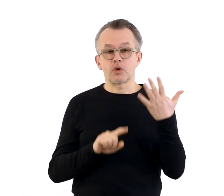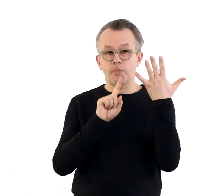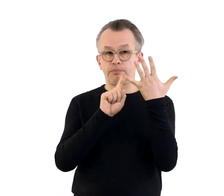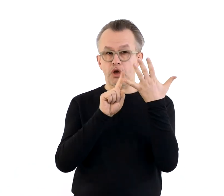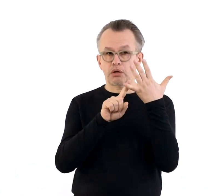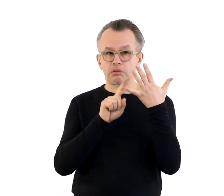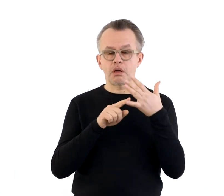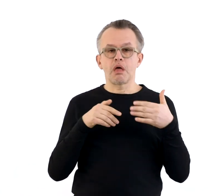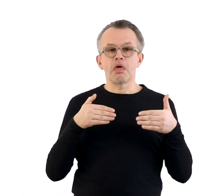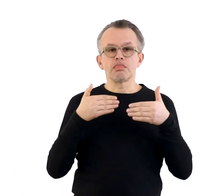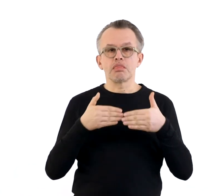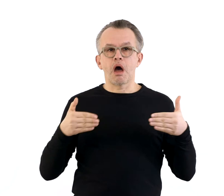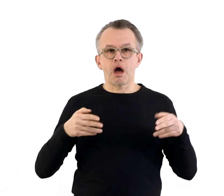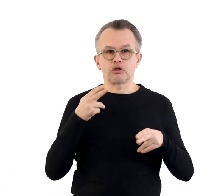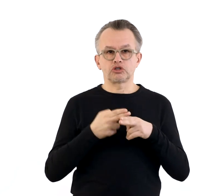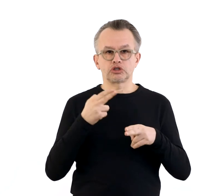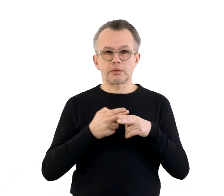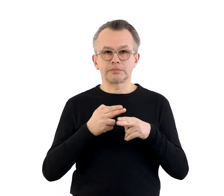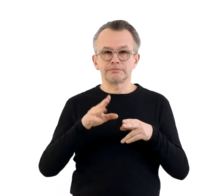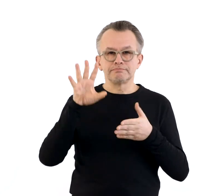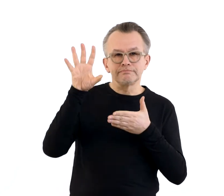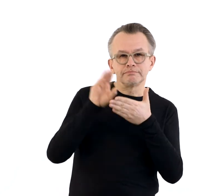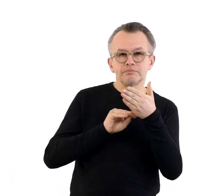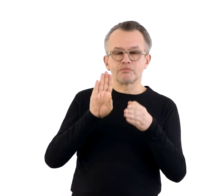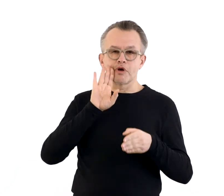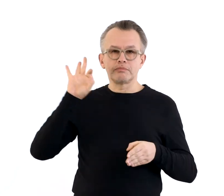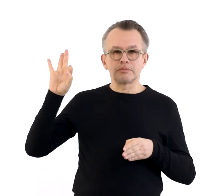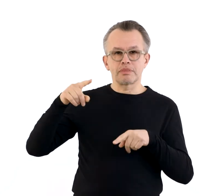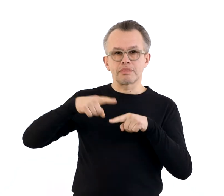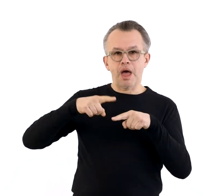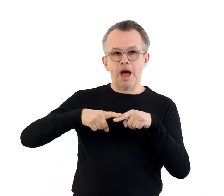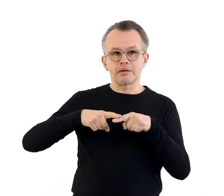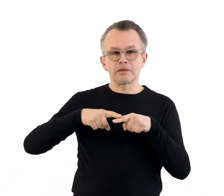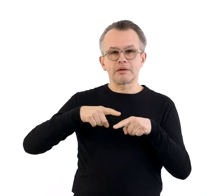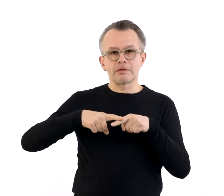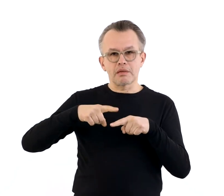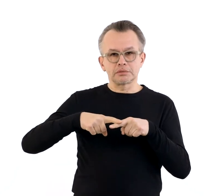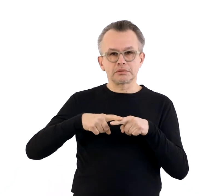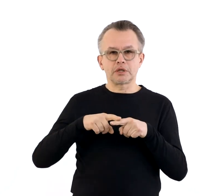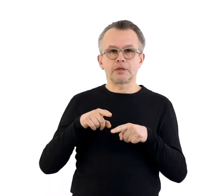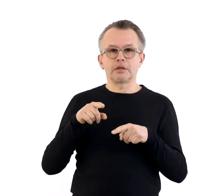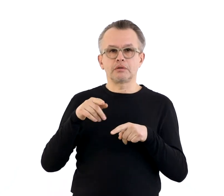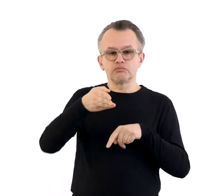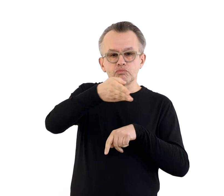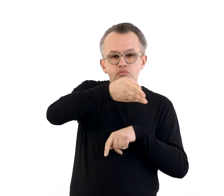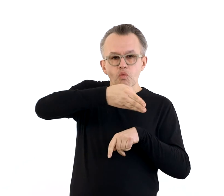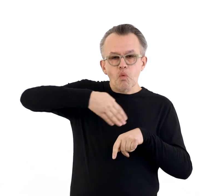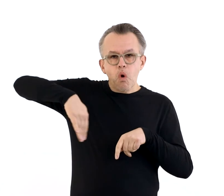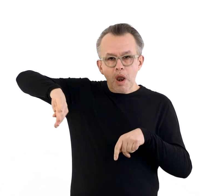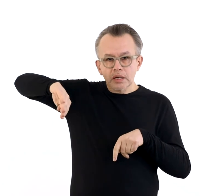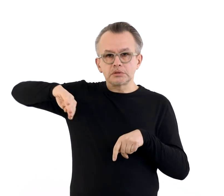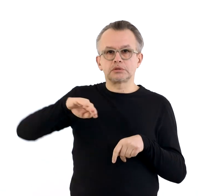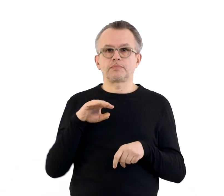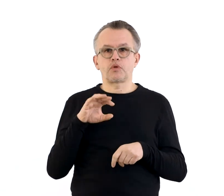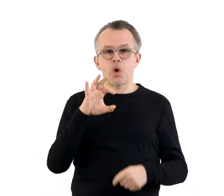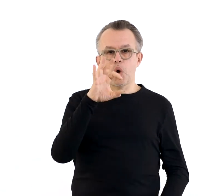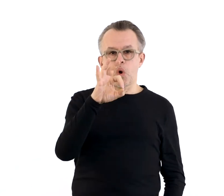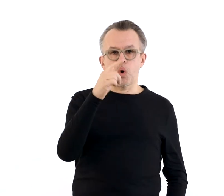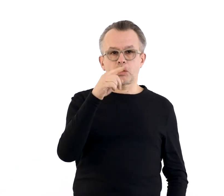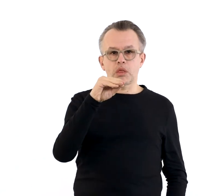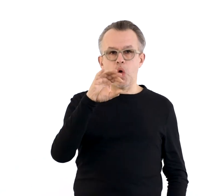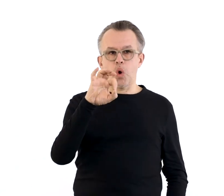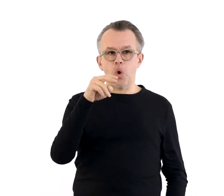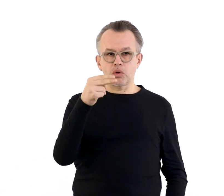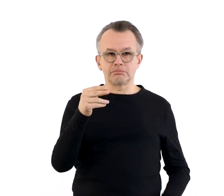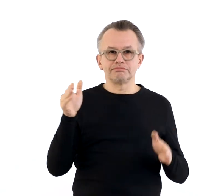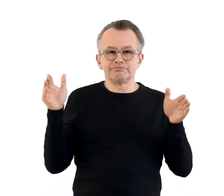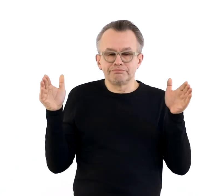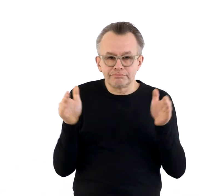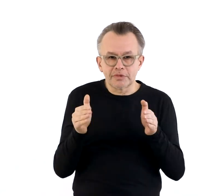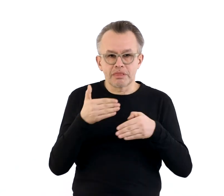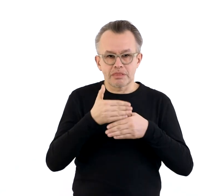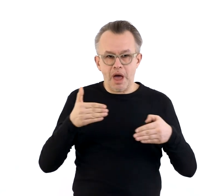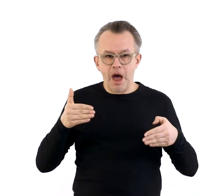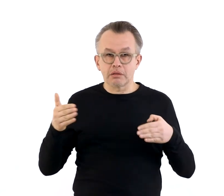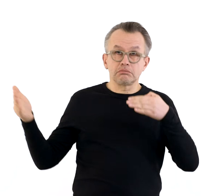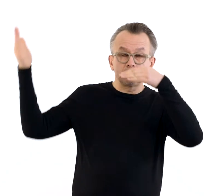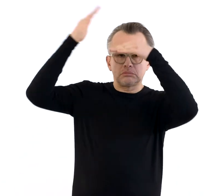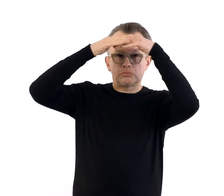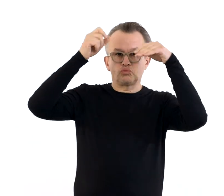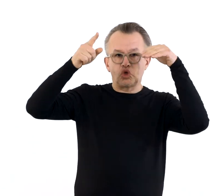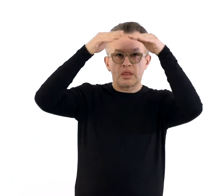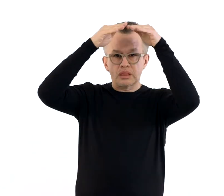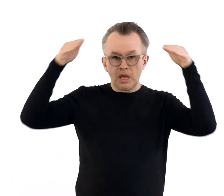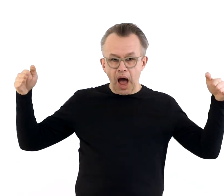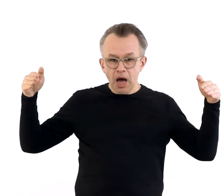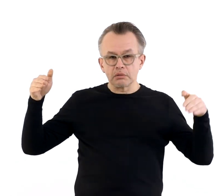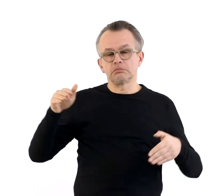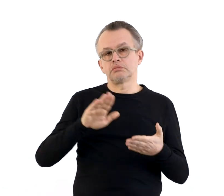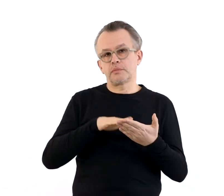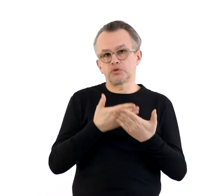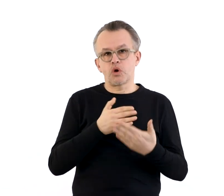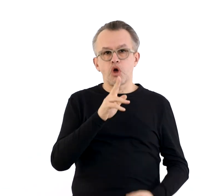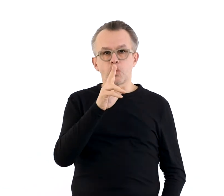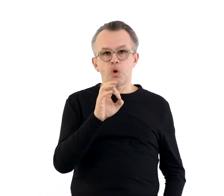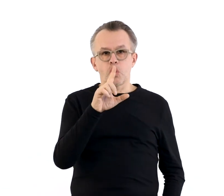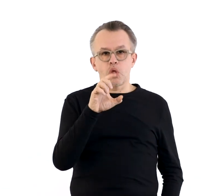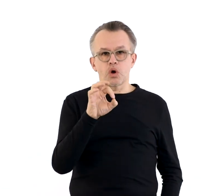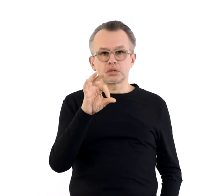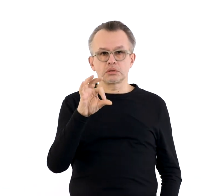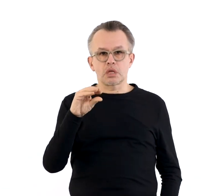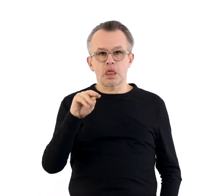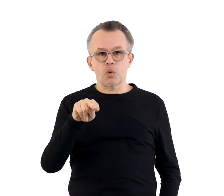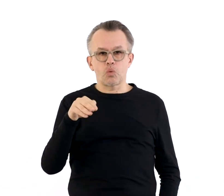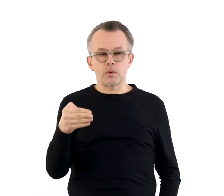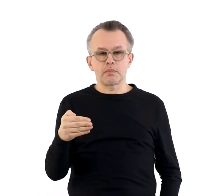teatry rzymskie inspirowane półkolistymi teatrami greckimi oraz odeony (mniejsze teatry przykryte dachami) np. Kolosseum